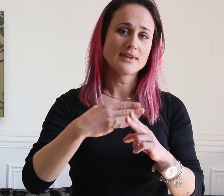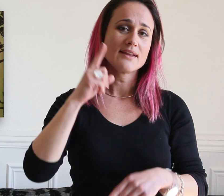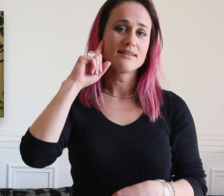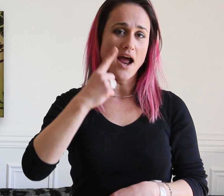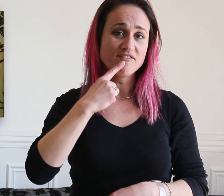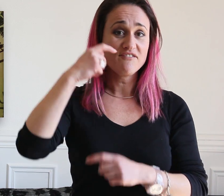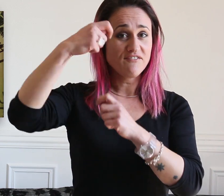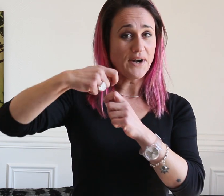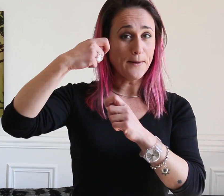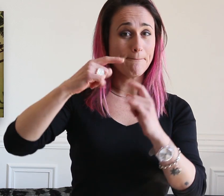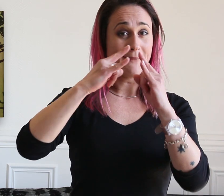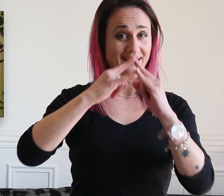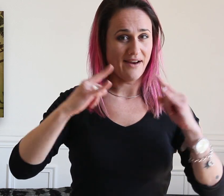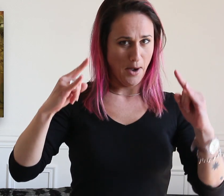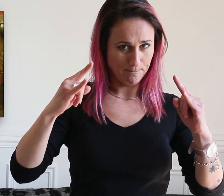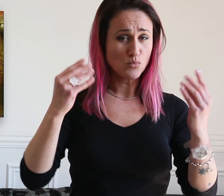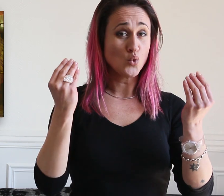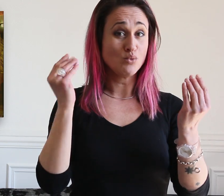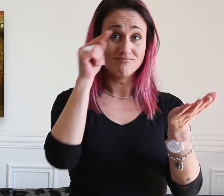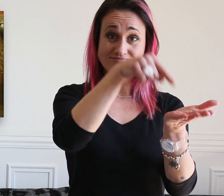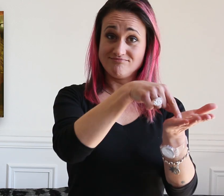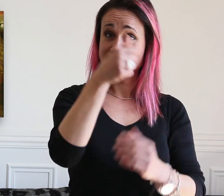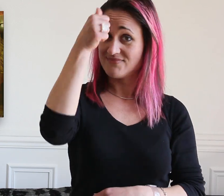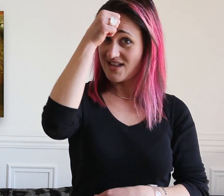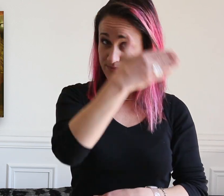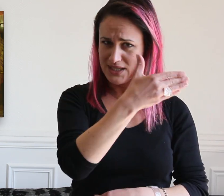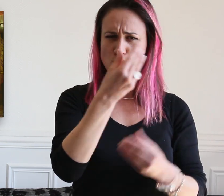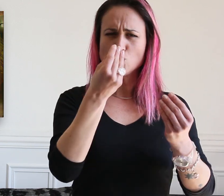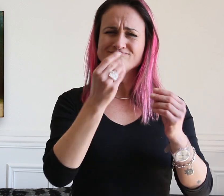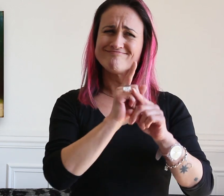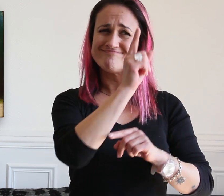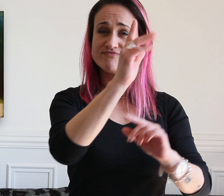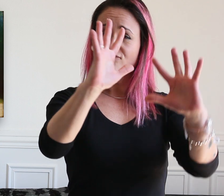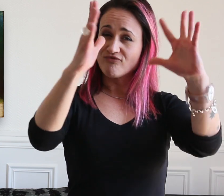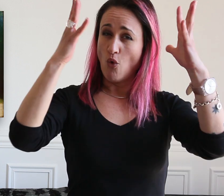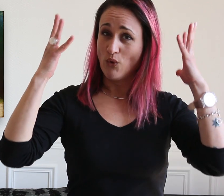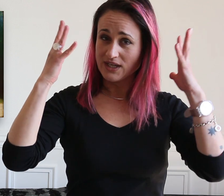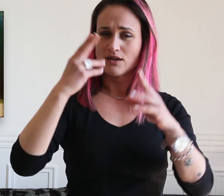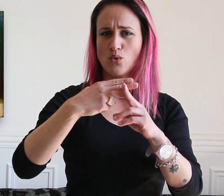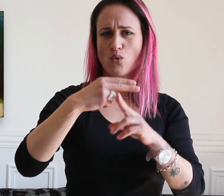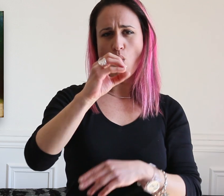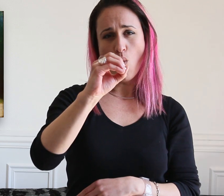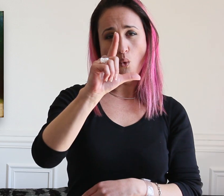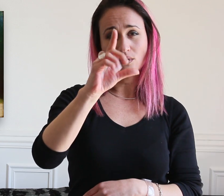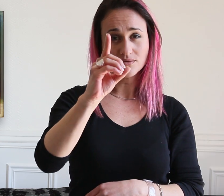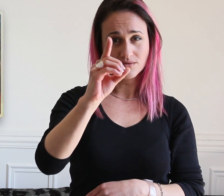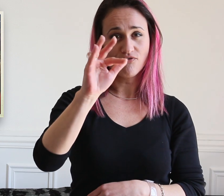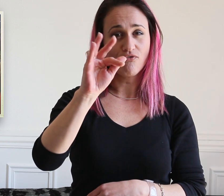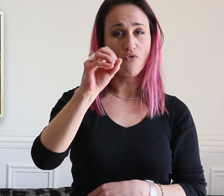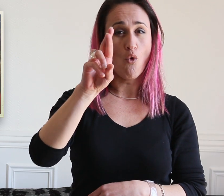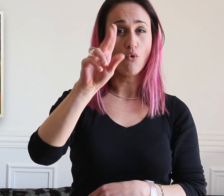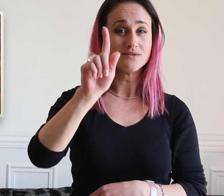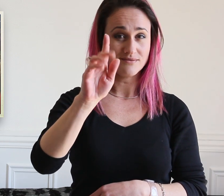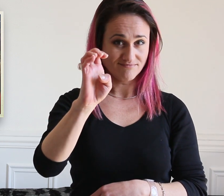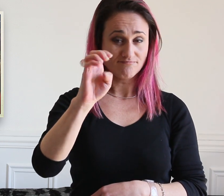"Deaf Film Camp" aux Étas-Unis, dans la forêt, à Old Forge, ..